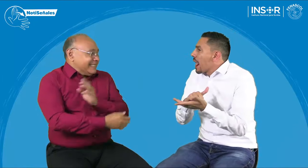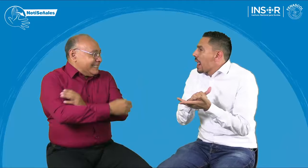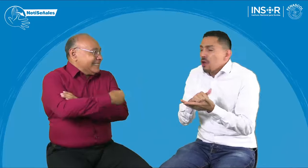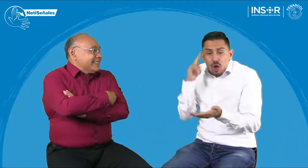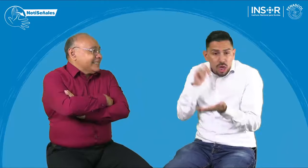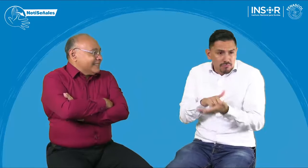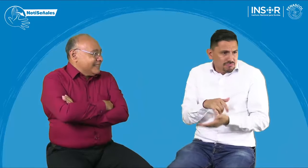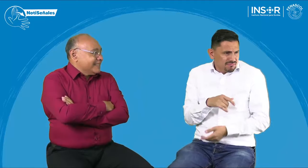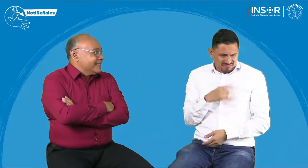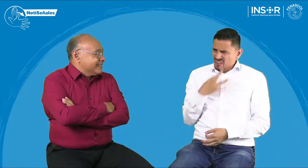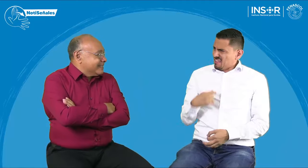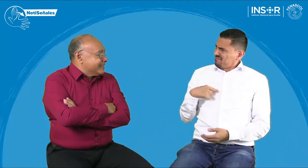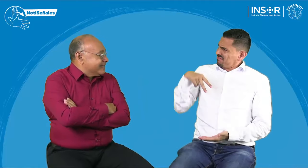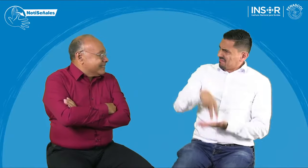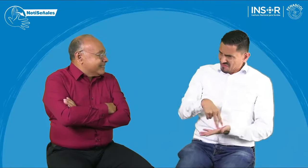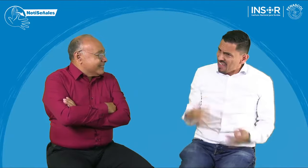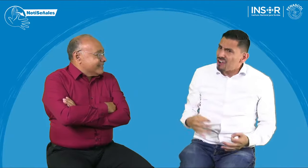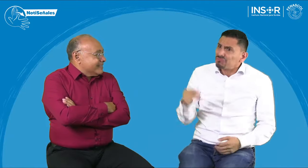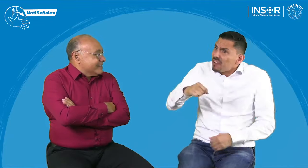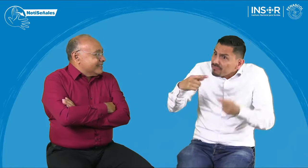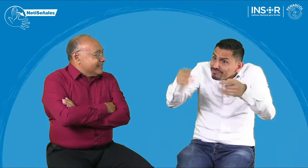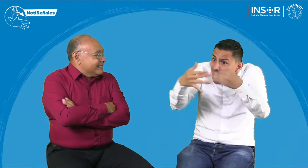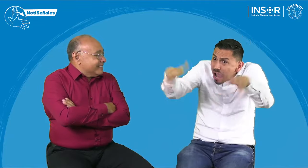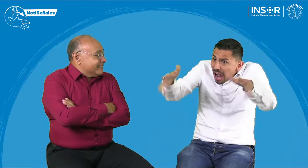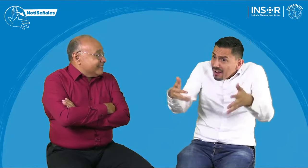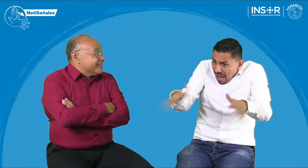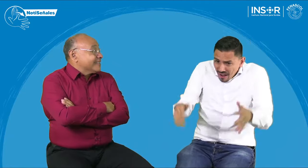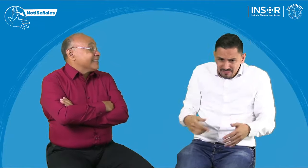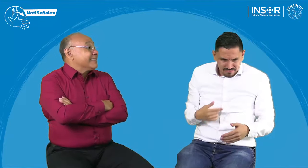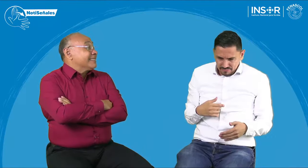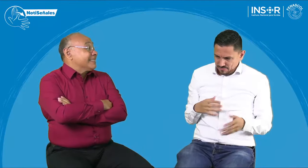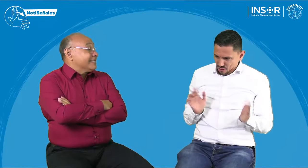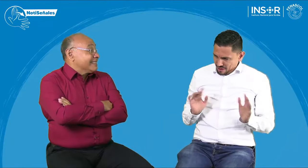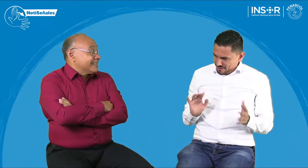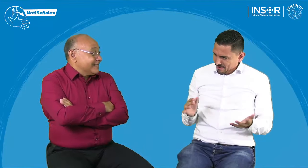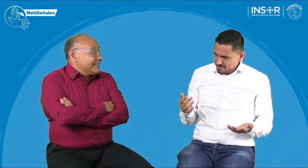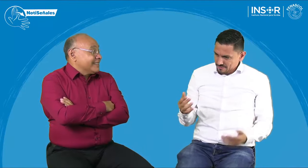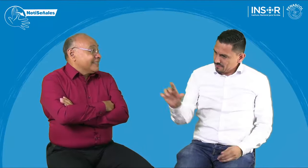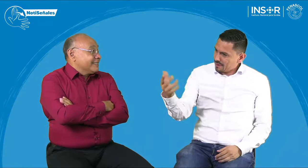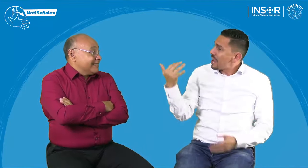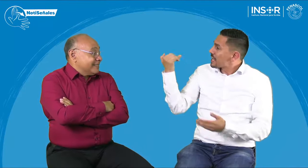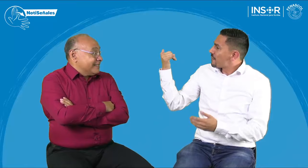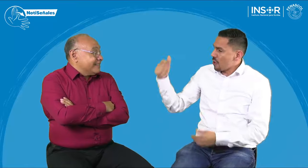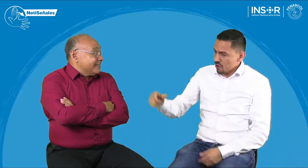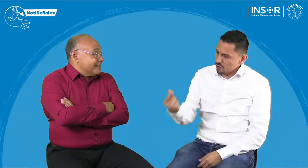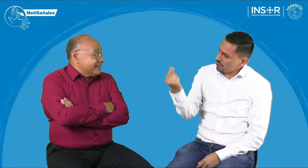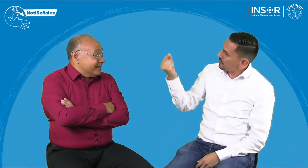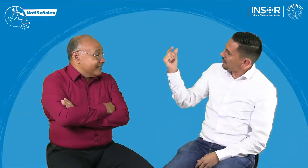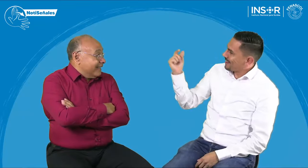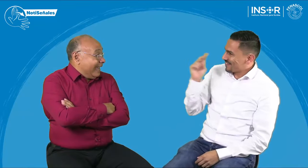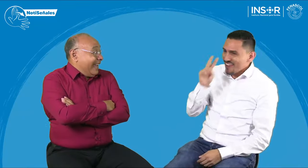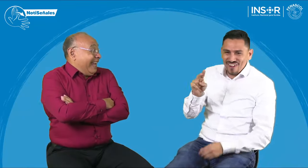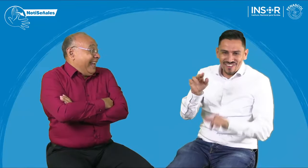como se queda uno sin no lo puedo creer. Total. De verdad, yo yo soy el director, en